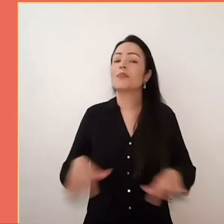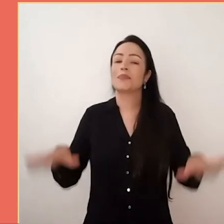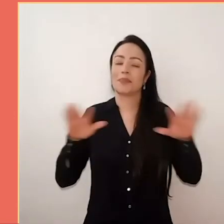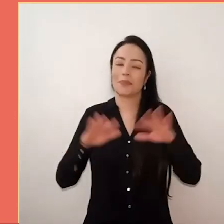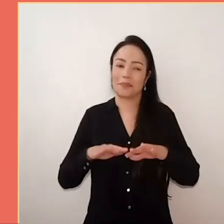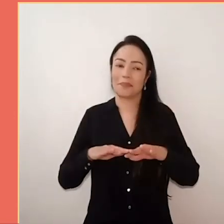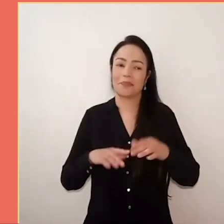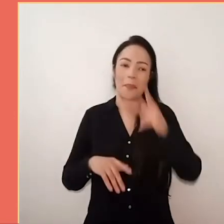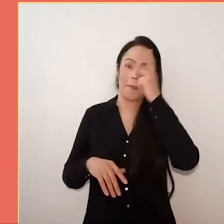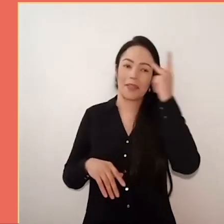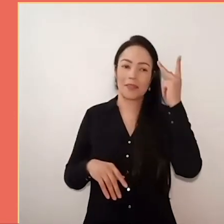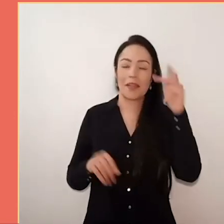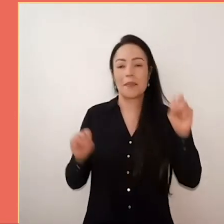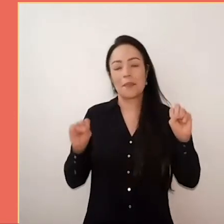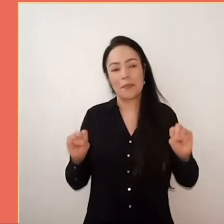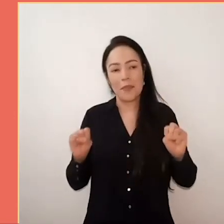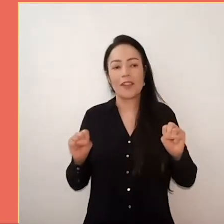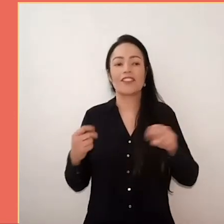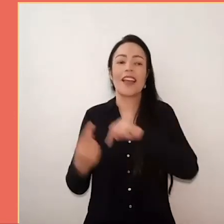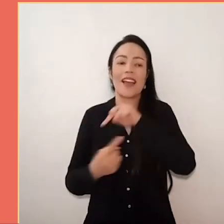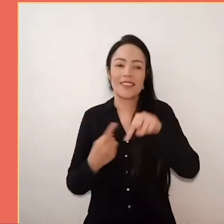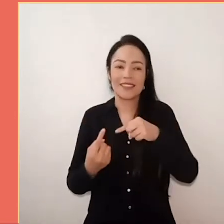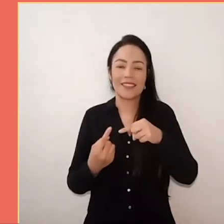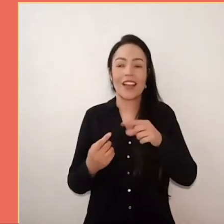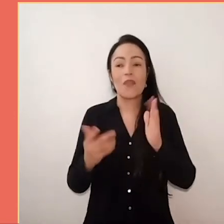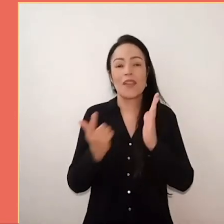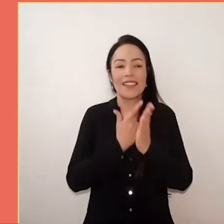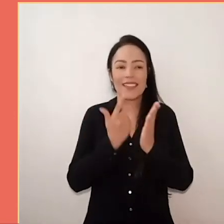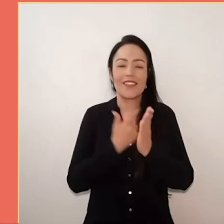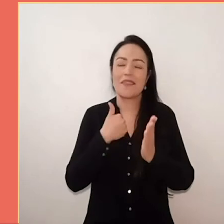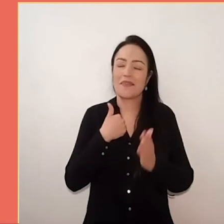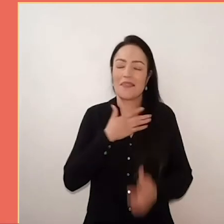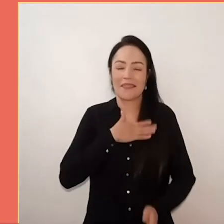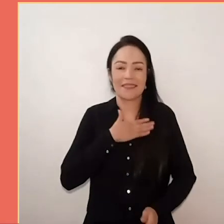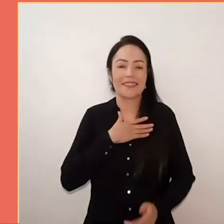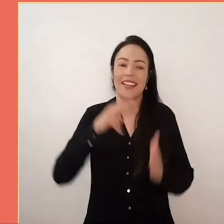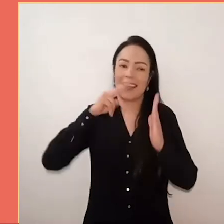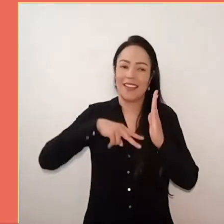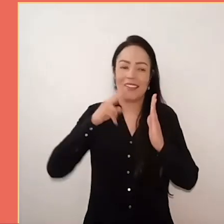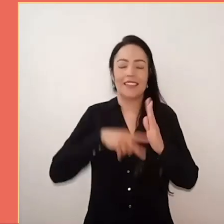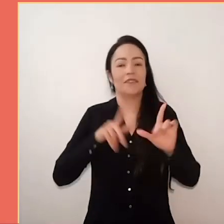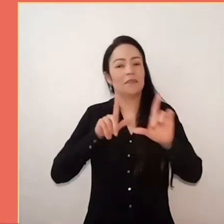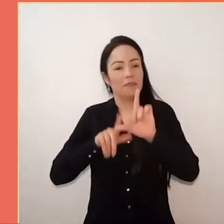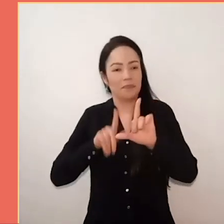pudesse ter a relação que eu tenho com o livro e com a leitura, e com a literatura, e com a literatura infantil,